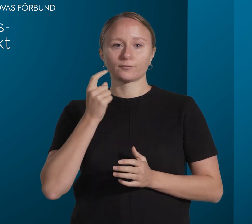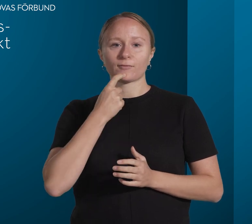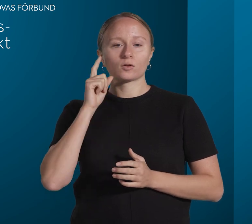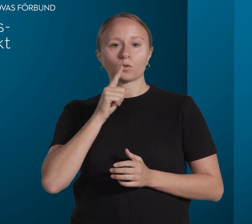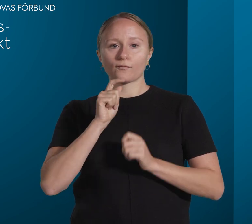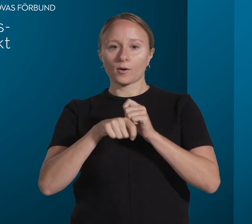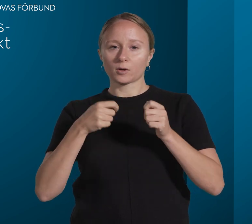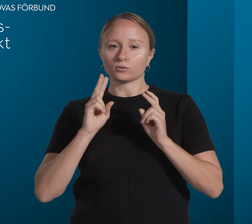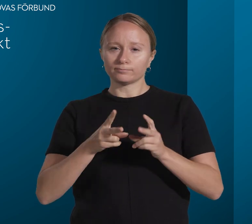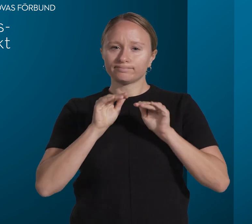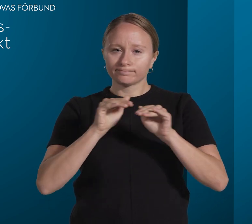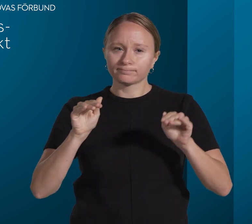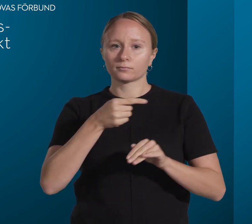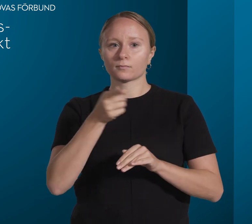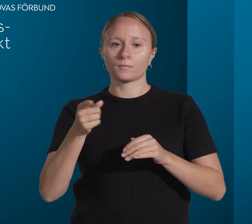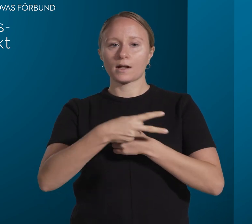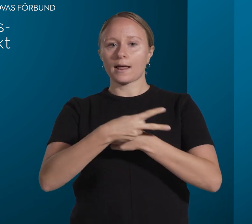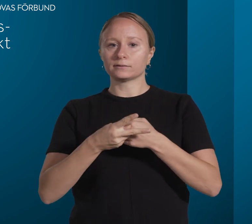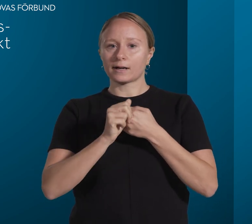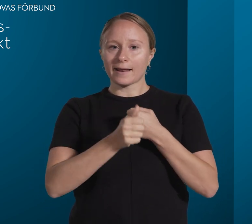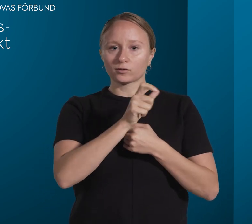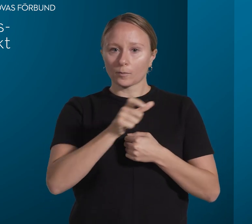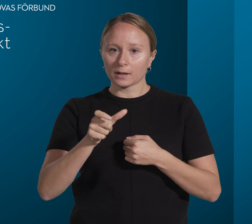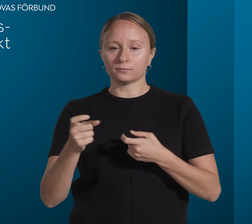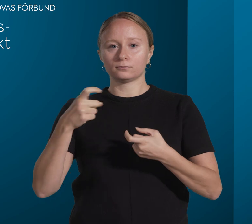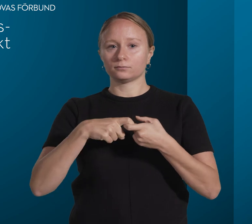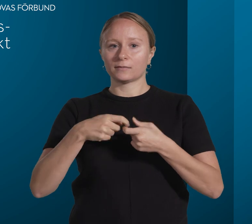Förbundet vädjade också till riksdagsledamöterna att se till -